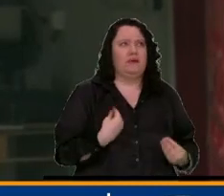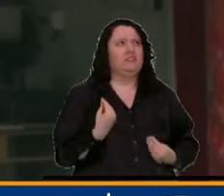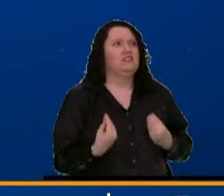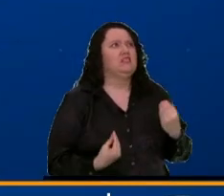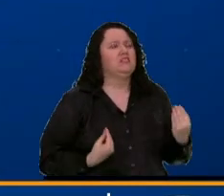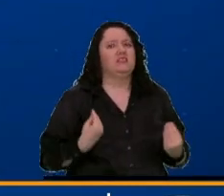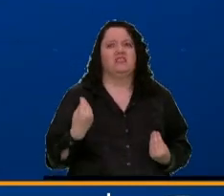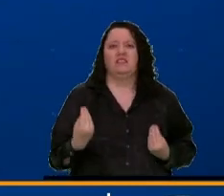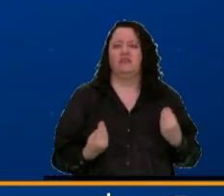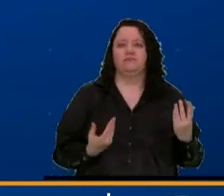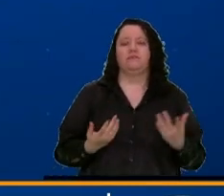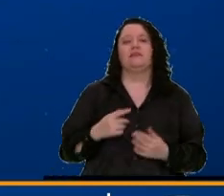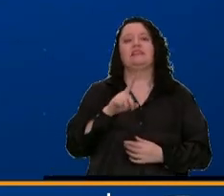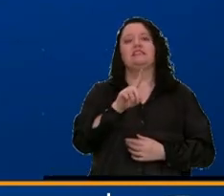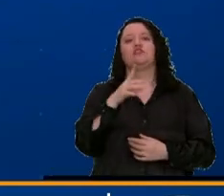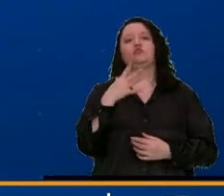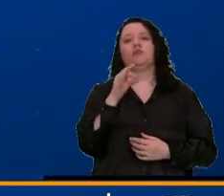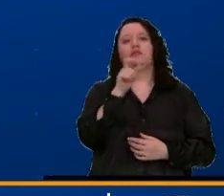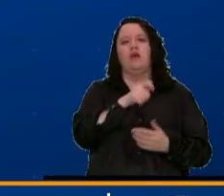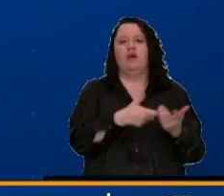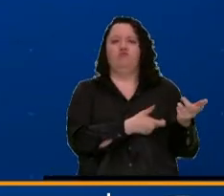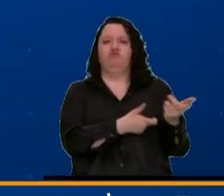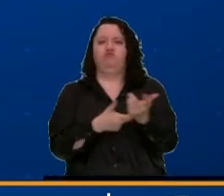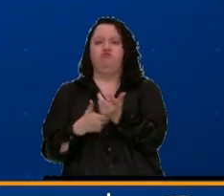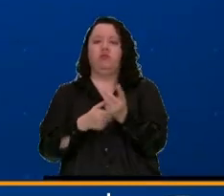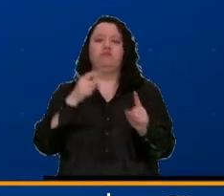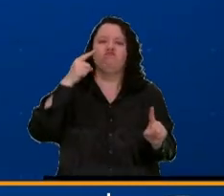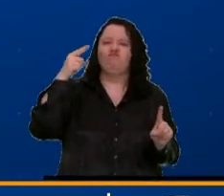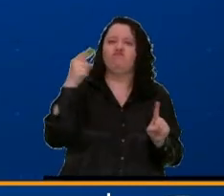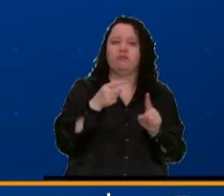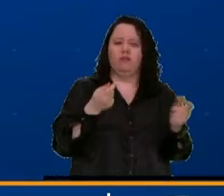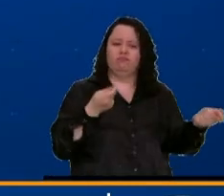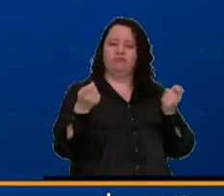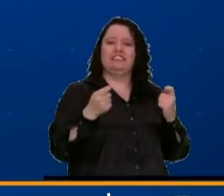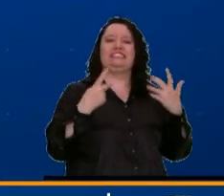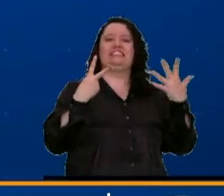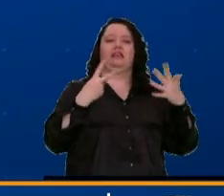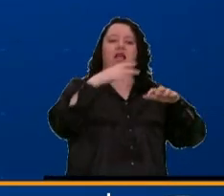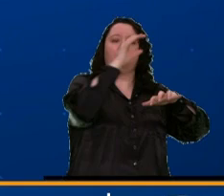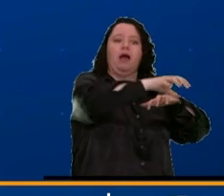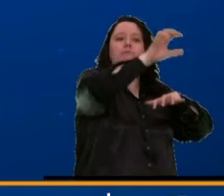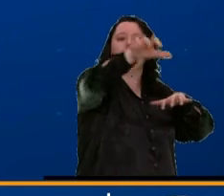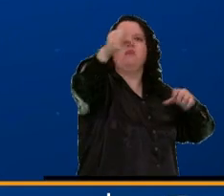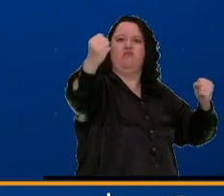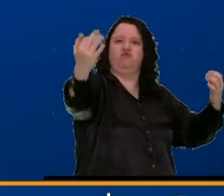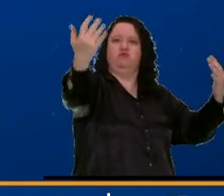las llamas y el humo... se pone muy intensos, no lo